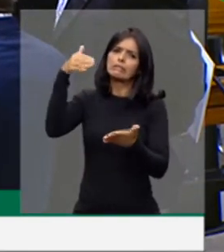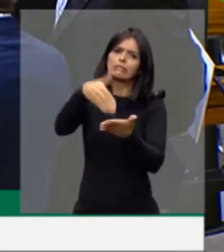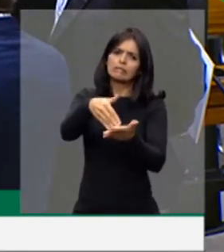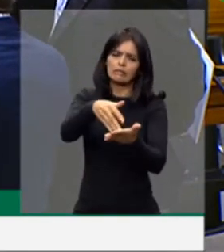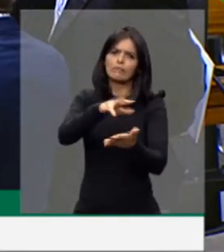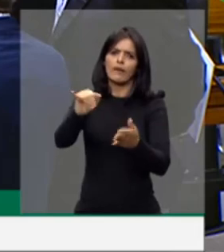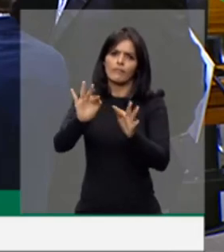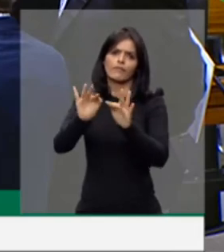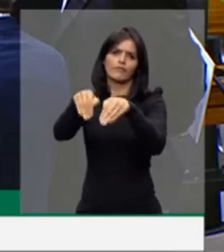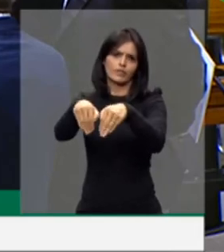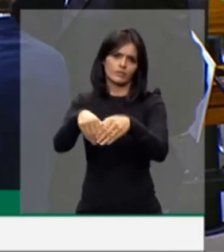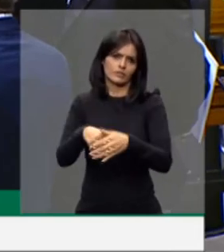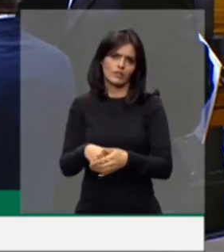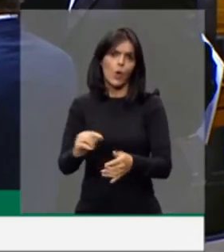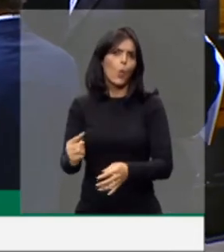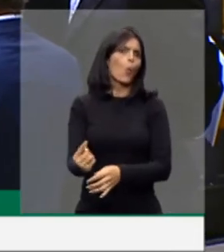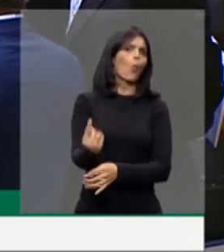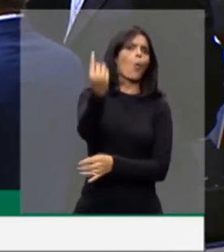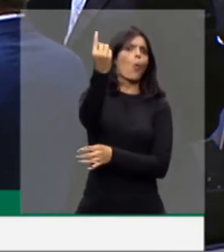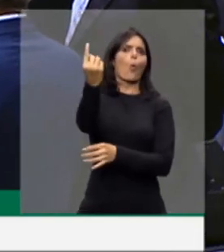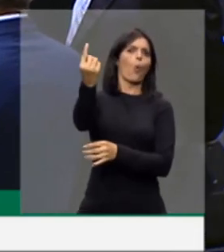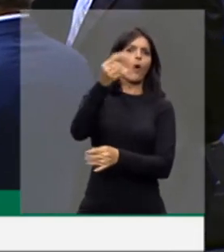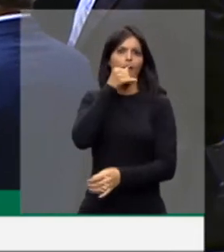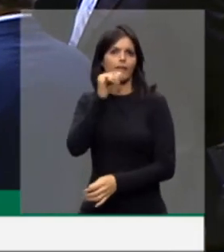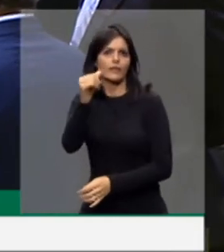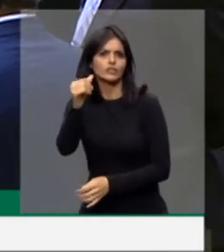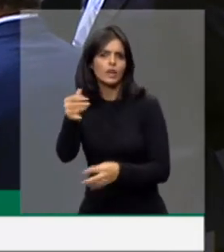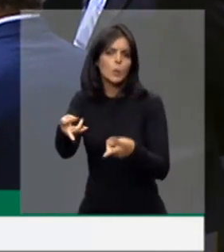ECONOMIA MUNDIAL, A MATRIZ FÓSSIL TEM TEMPO LIMITADO, CERTAMENTE MUITO LONGO, MAS TEMPO LIMITADO, PELO MENOS